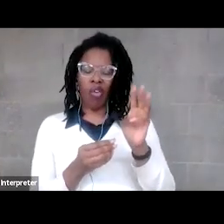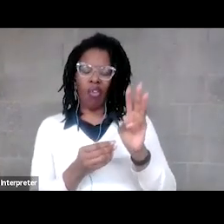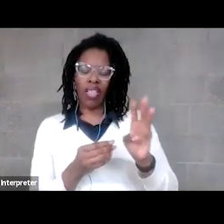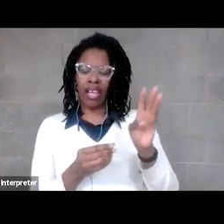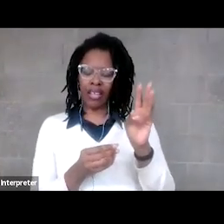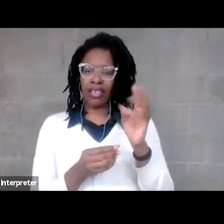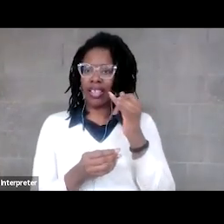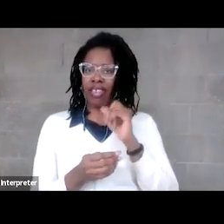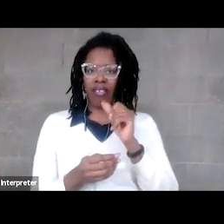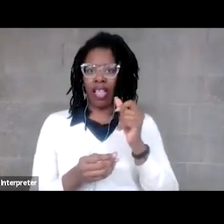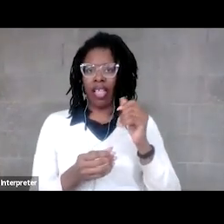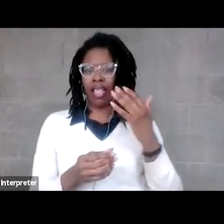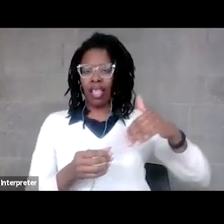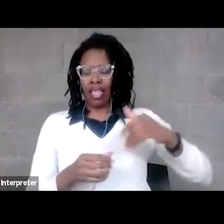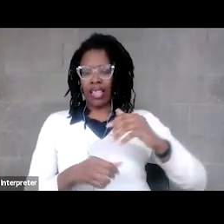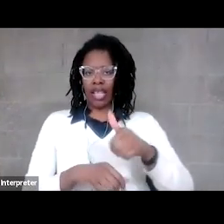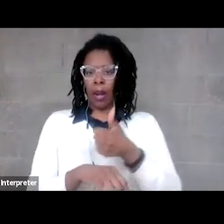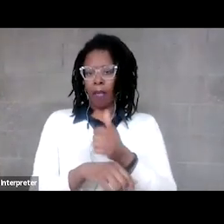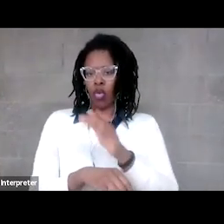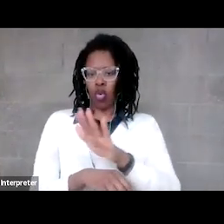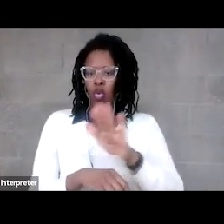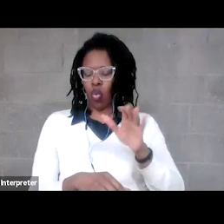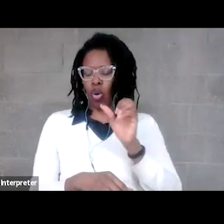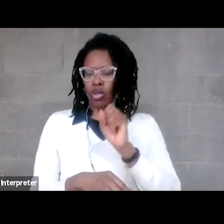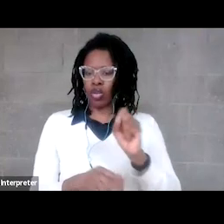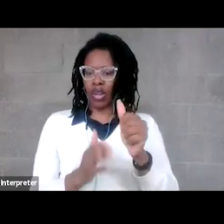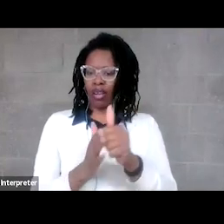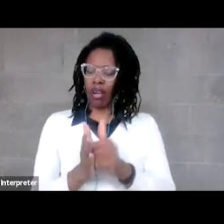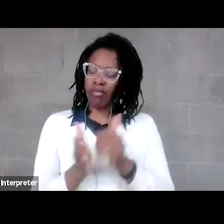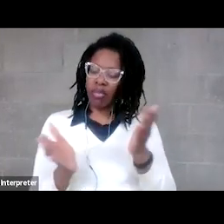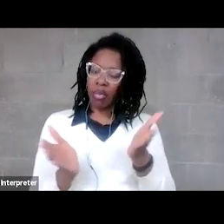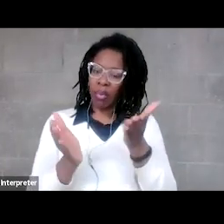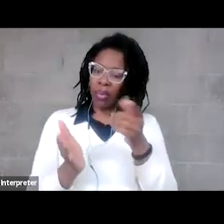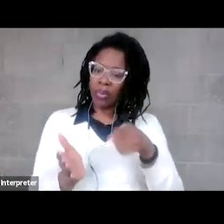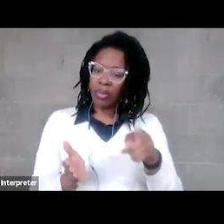les animo a que lo hagan. Y realmente, hay muchas cosas que se pueden hacer